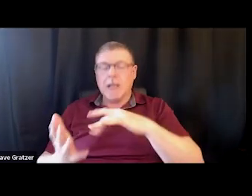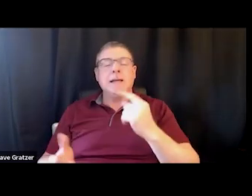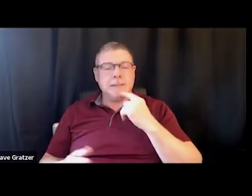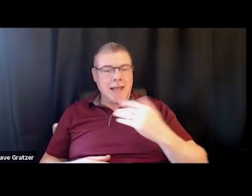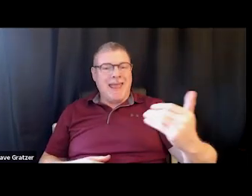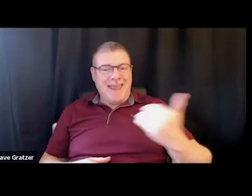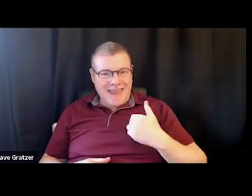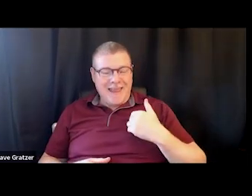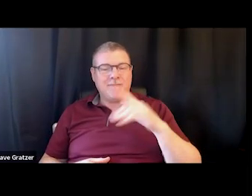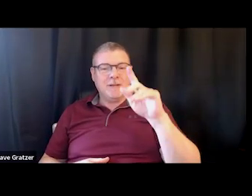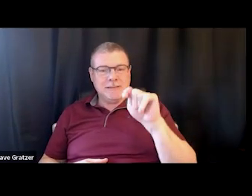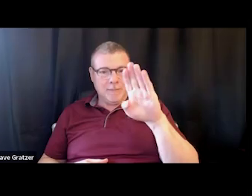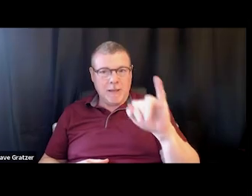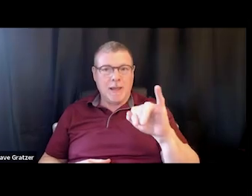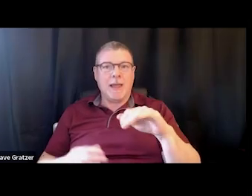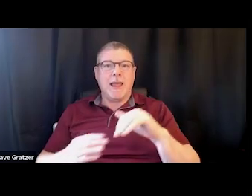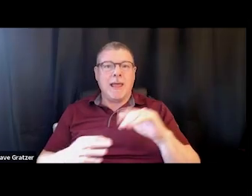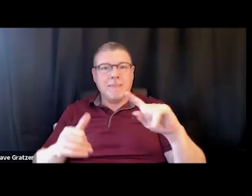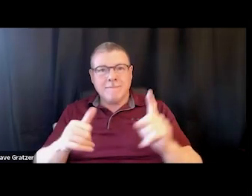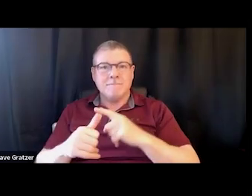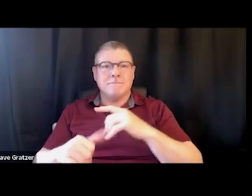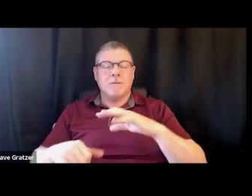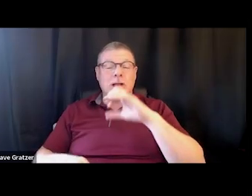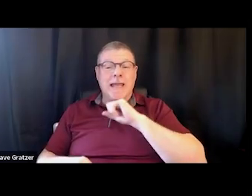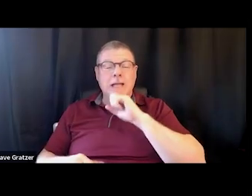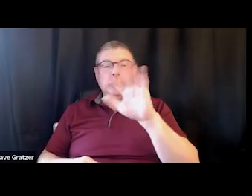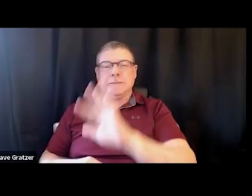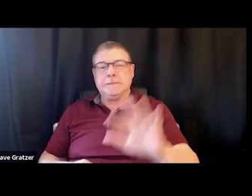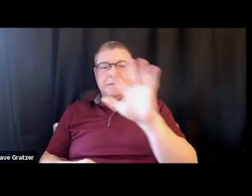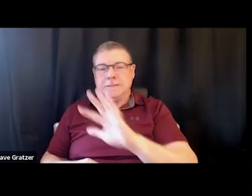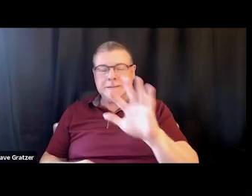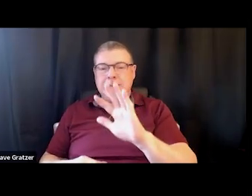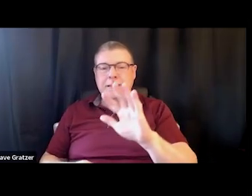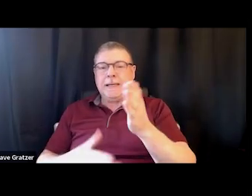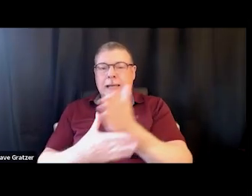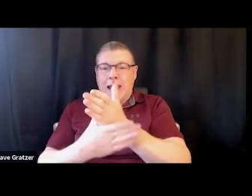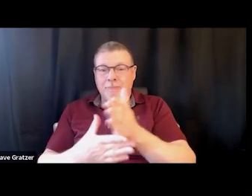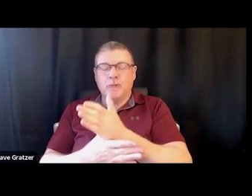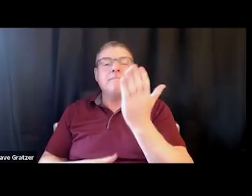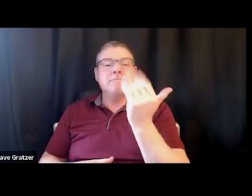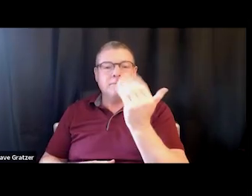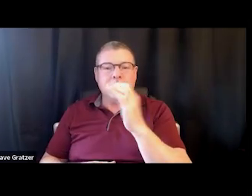con la edad promedio de la primera lesión siendo 15 años. Mencioné anteriormente que la lesión cerebral en la juventud